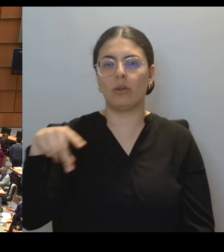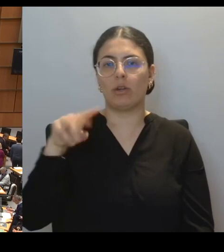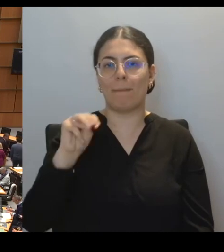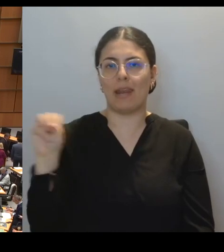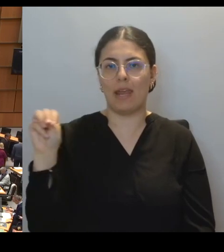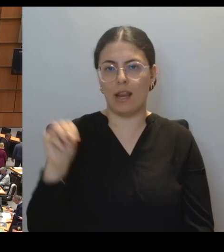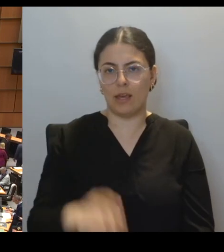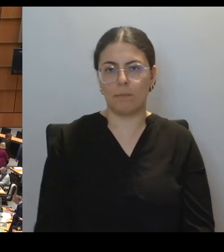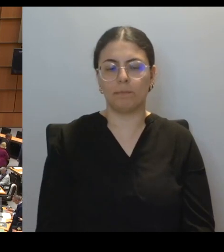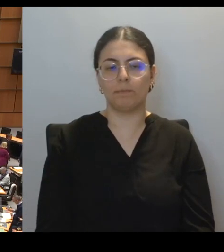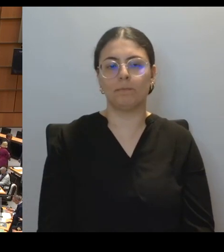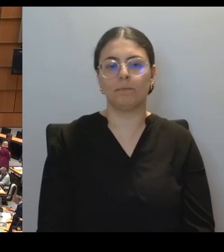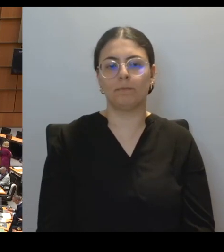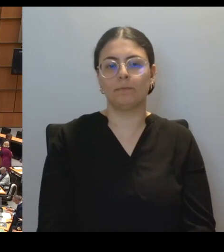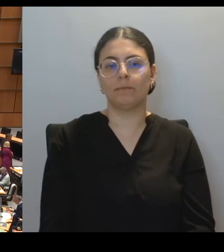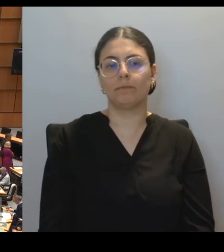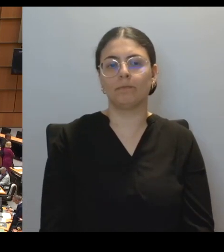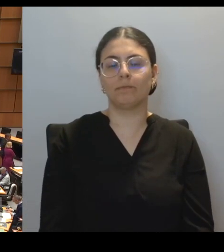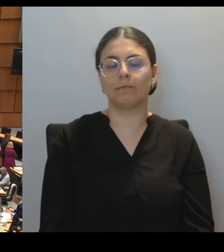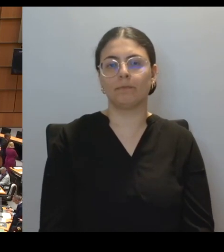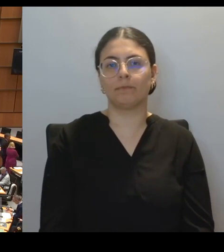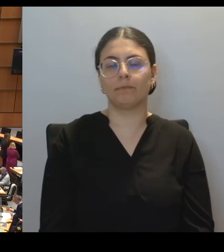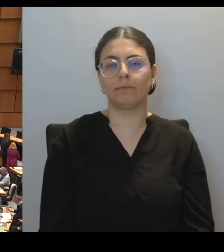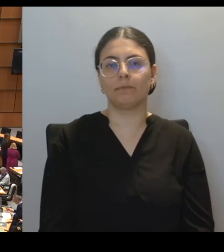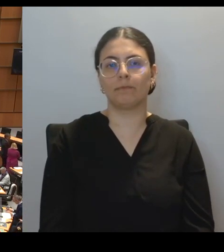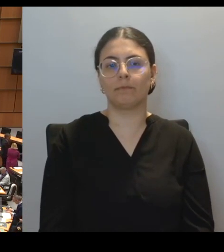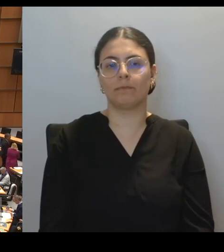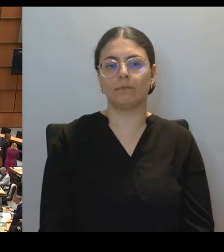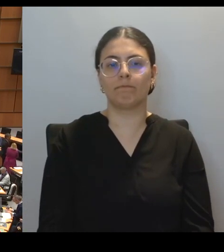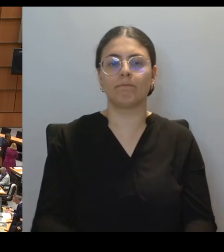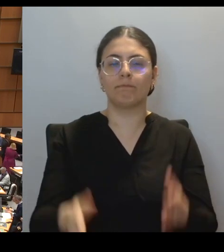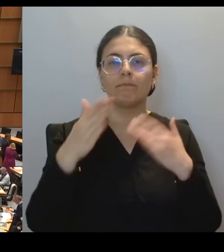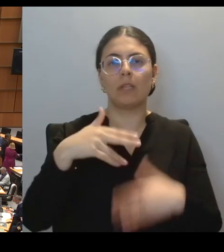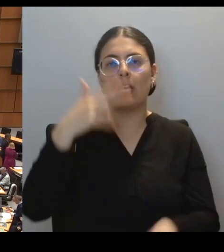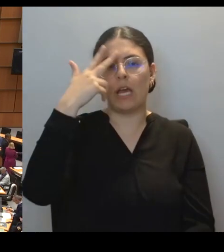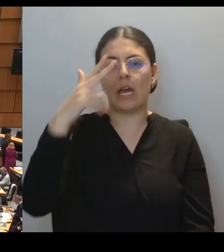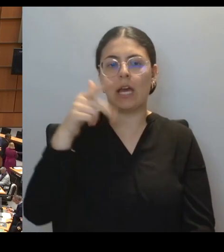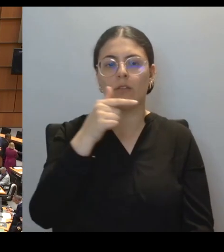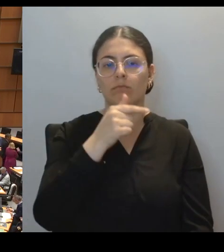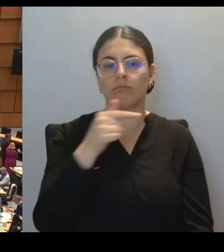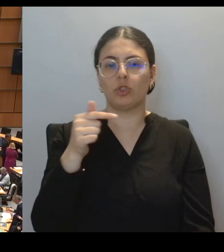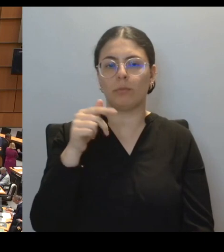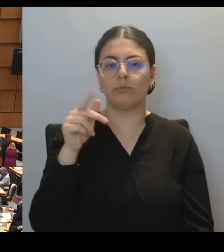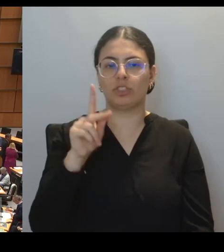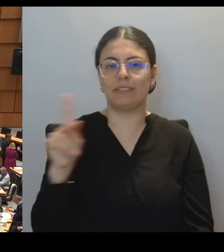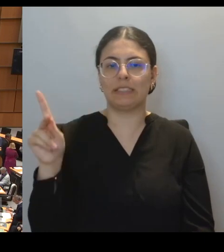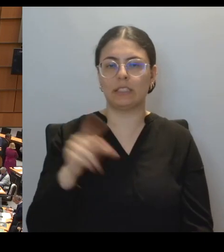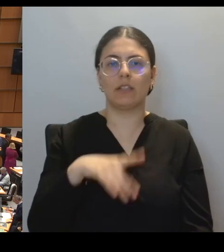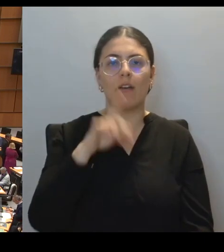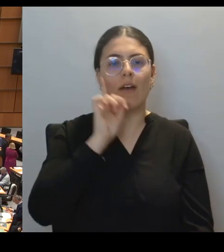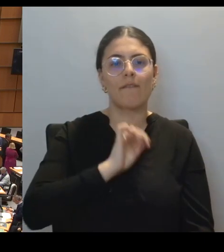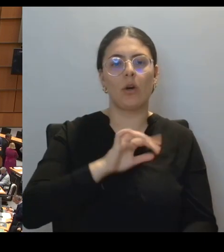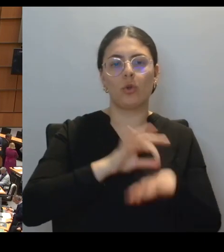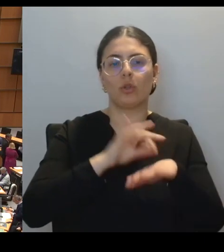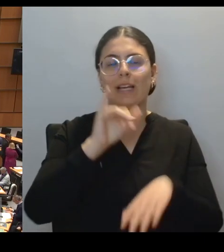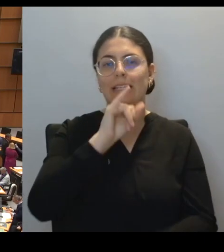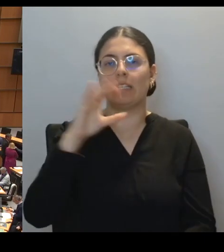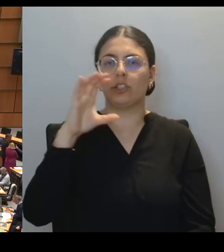Herr Tomkevinsky, Frau Dr. Ina Czyborra. Herr Michael Dittmann, Herr Florian Dorstel